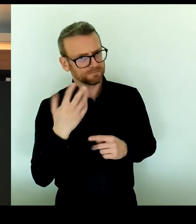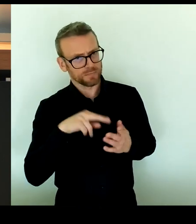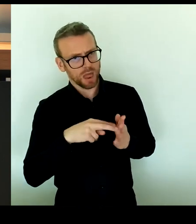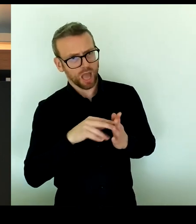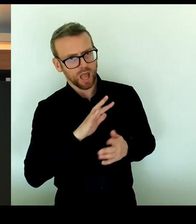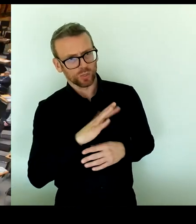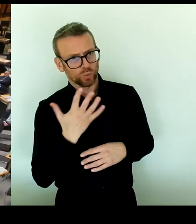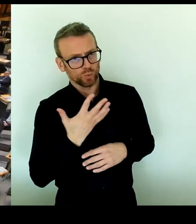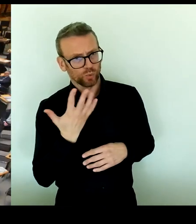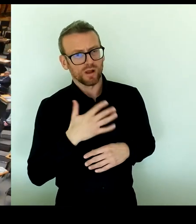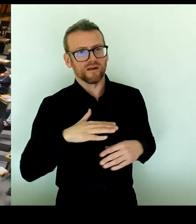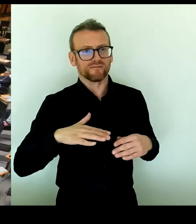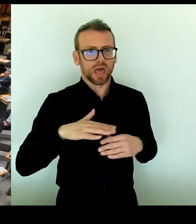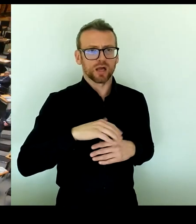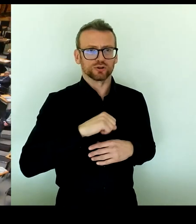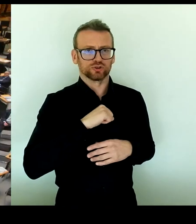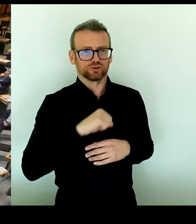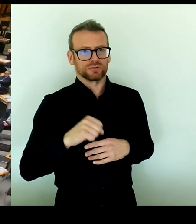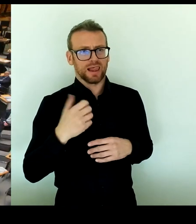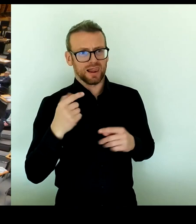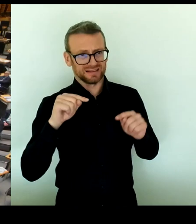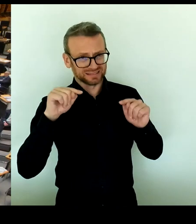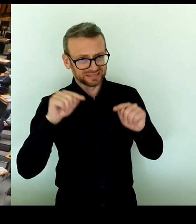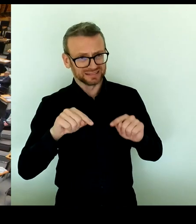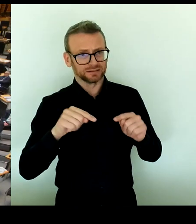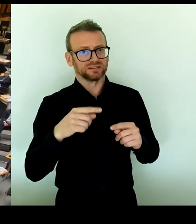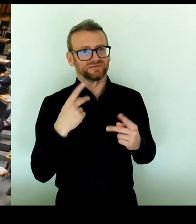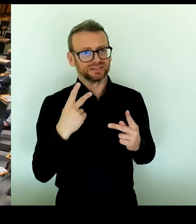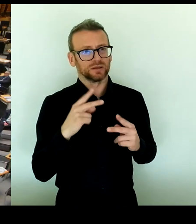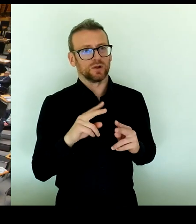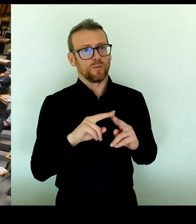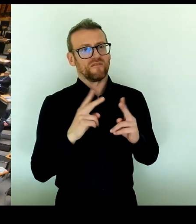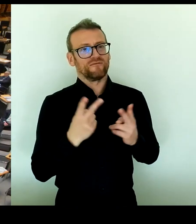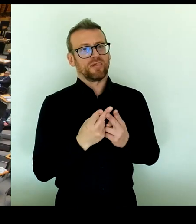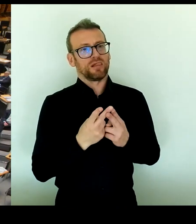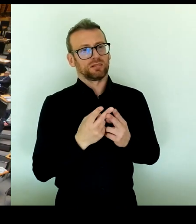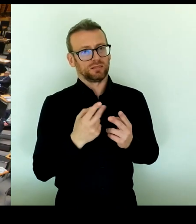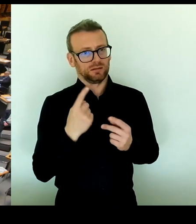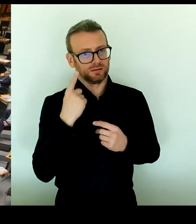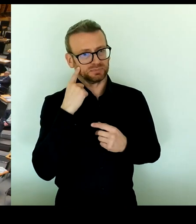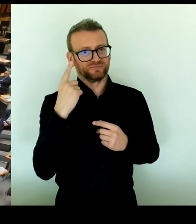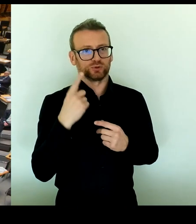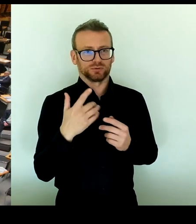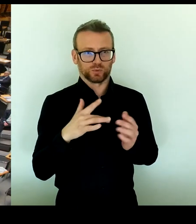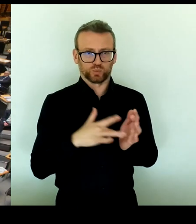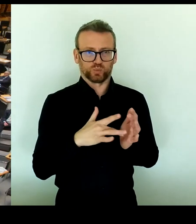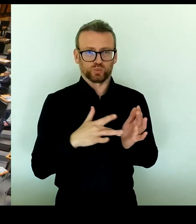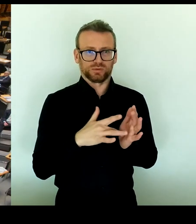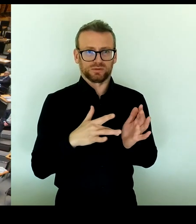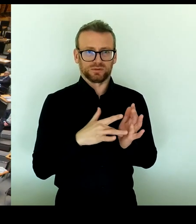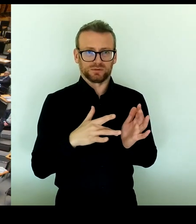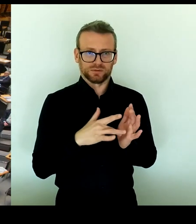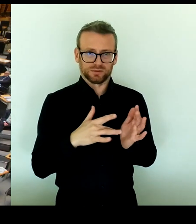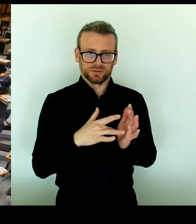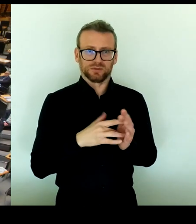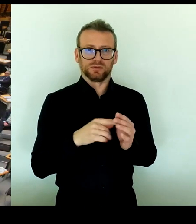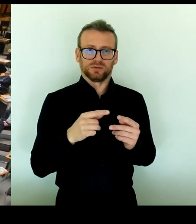(Beifall) (Rednerwechsel) Danke, Herr Kollege. Für die Linksfraktion hat der Kollege Ronneburg jetzt das Wort. (Rednerwechsel)